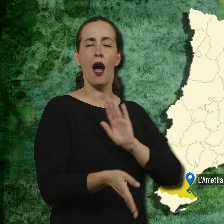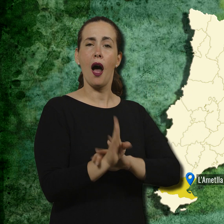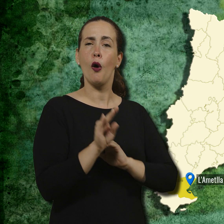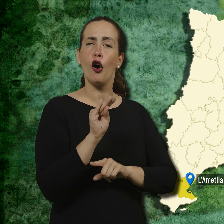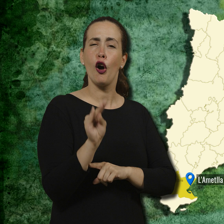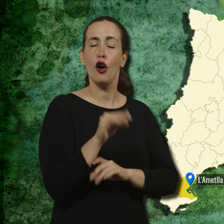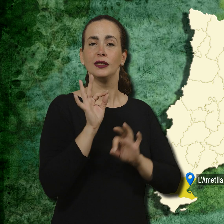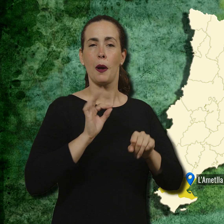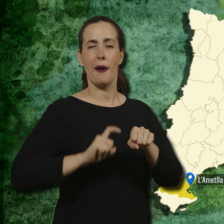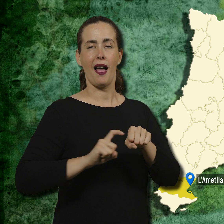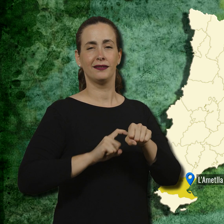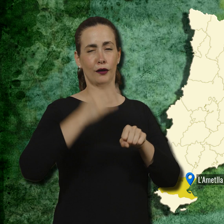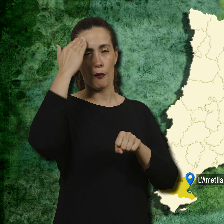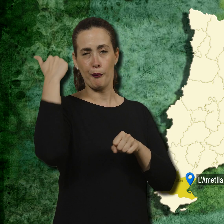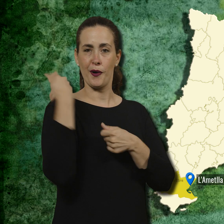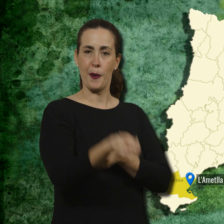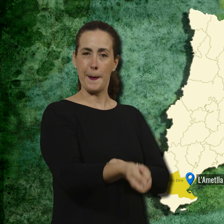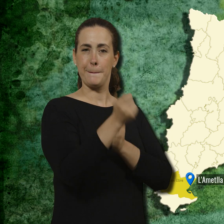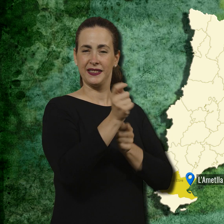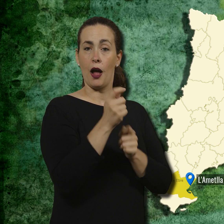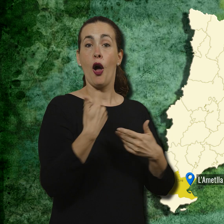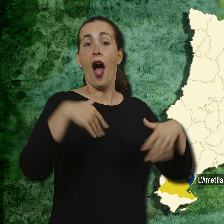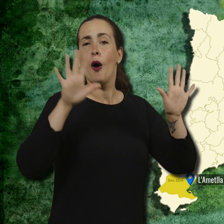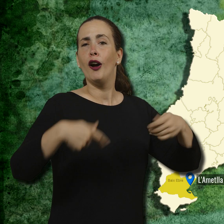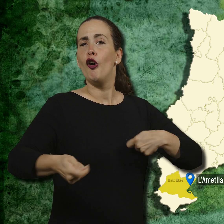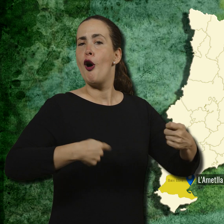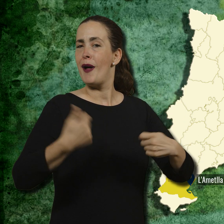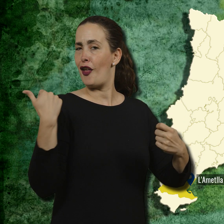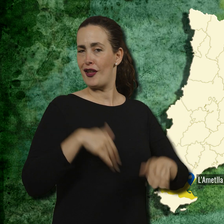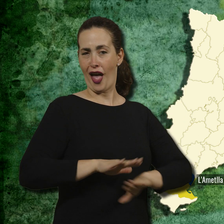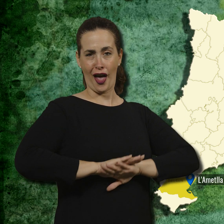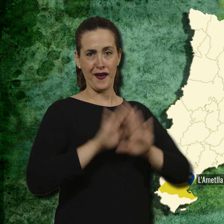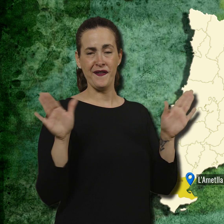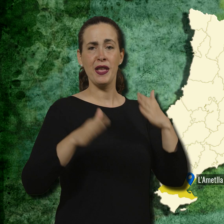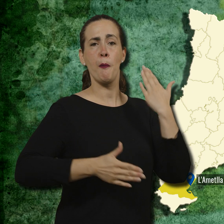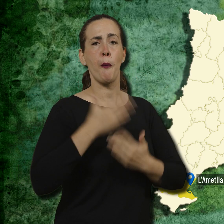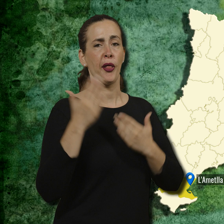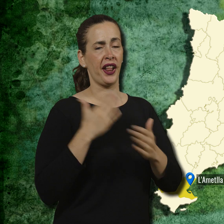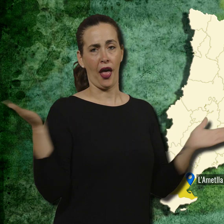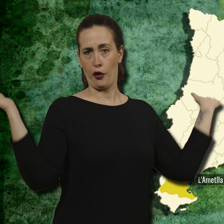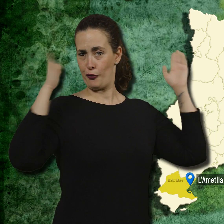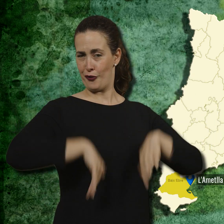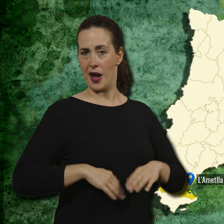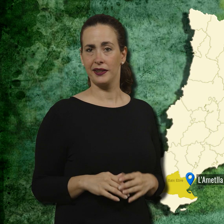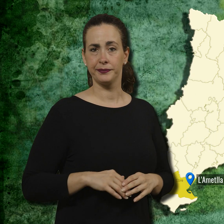el caire de poble pescador del seu naixement.